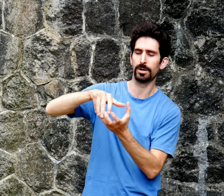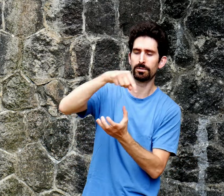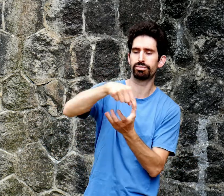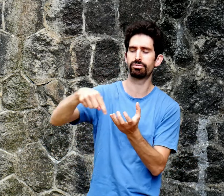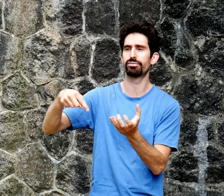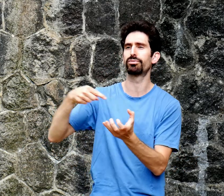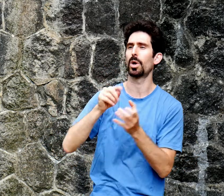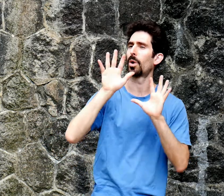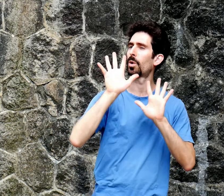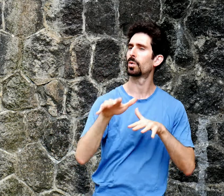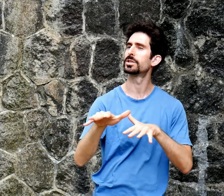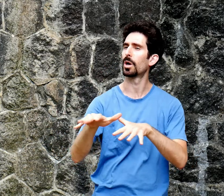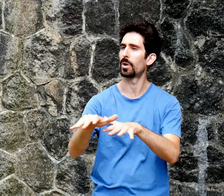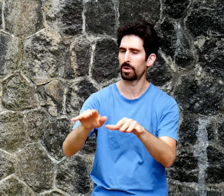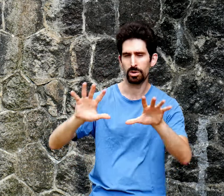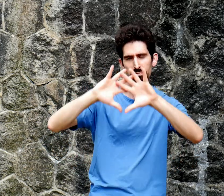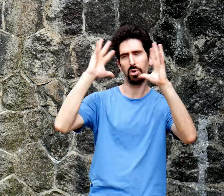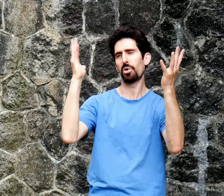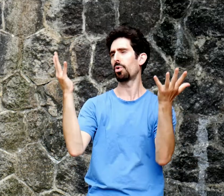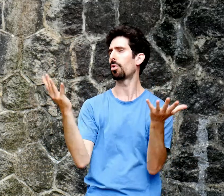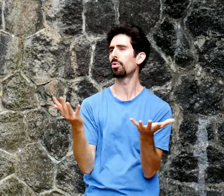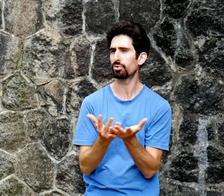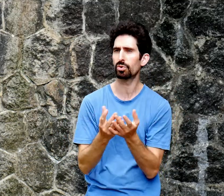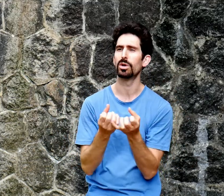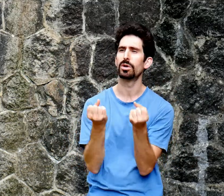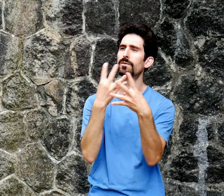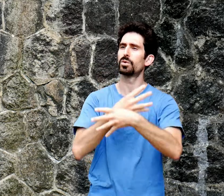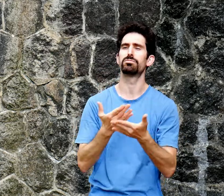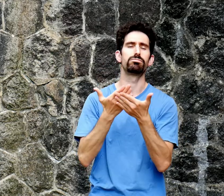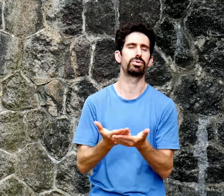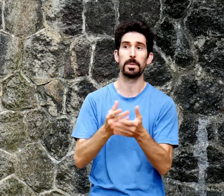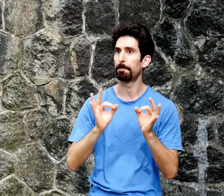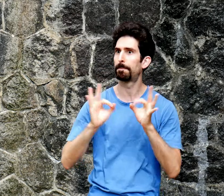Dans les océans, les virus pèsent autant que